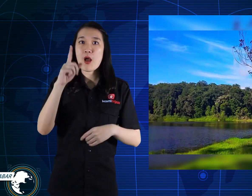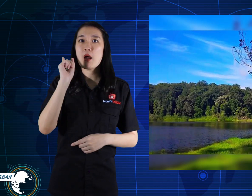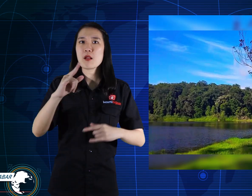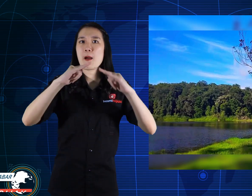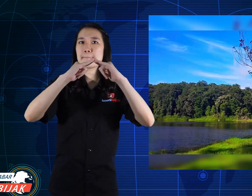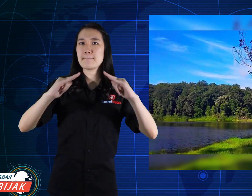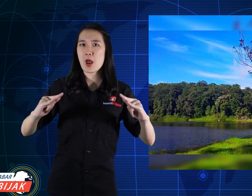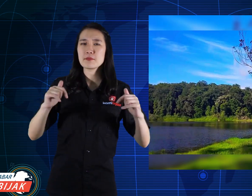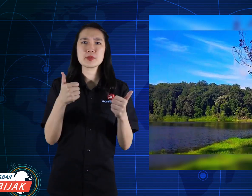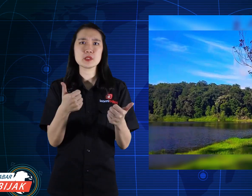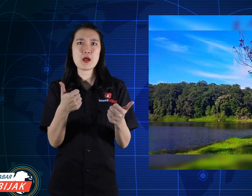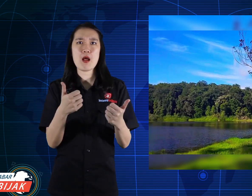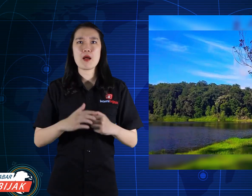Ada tenda, dan bisa berkemah.